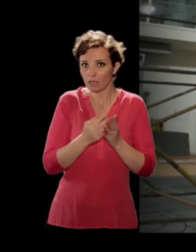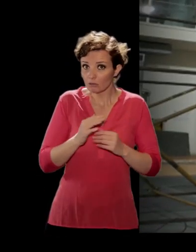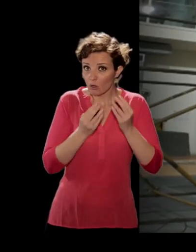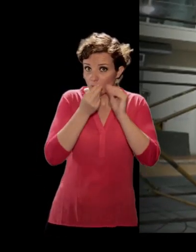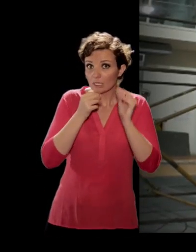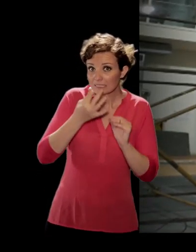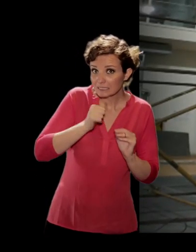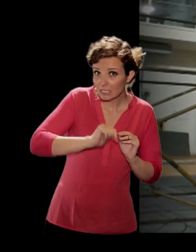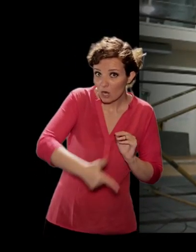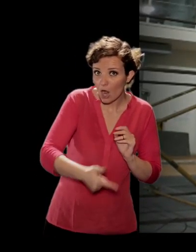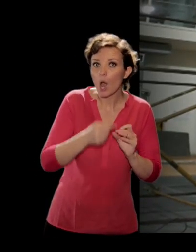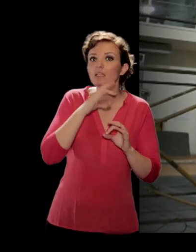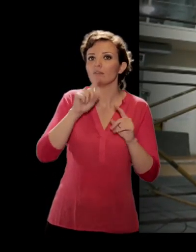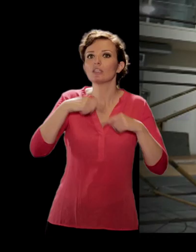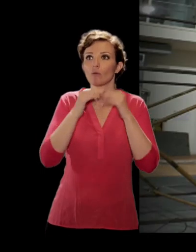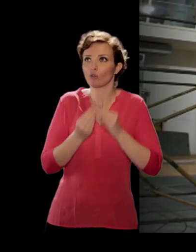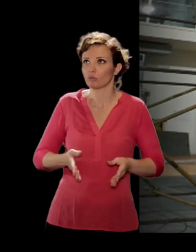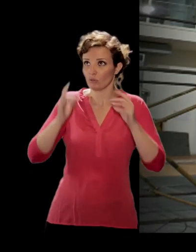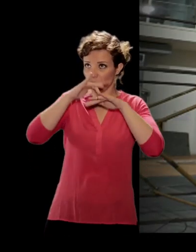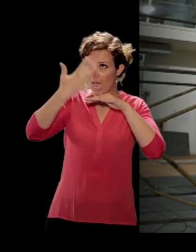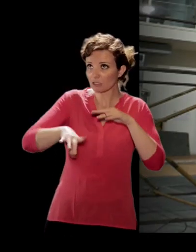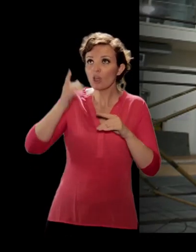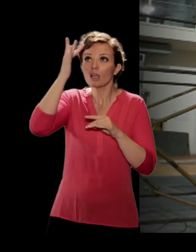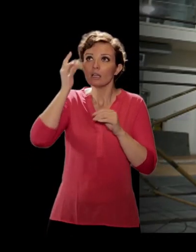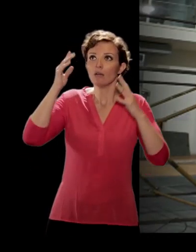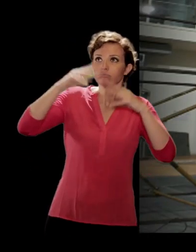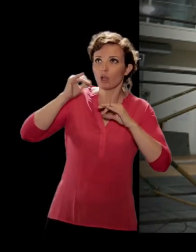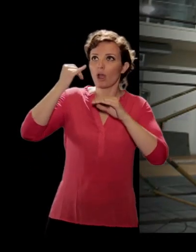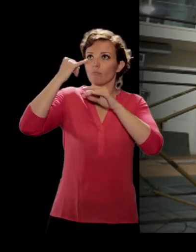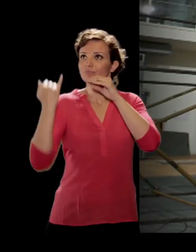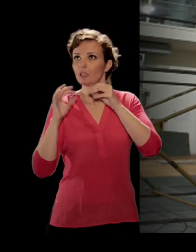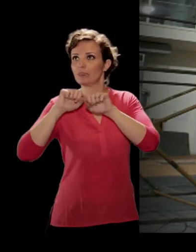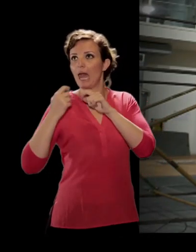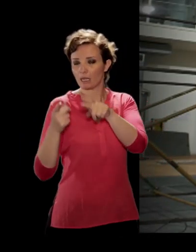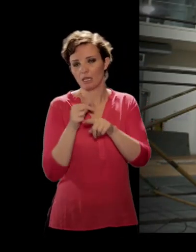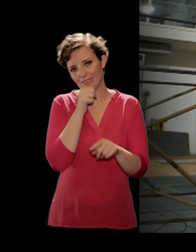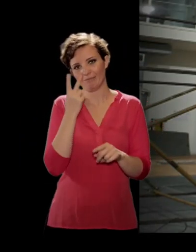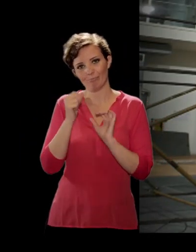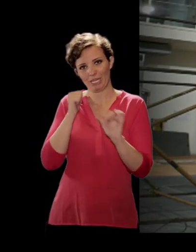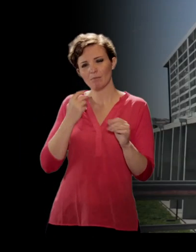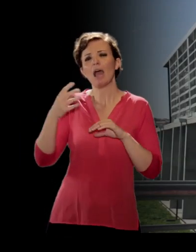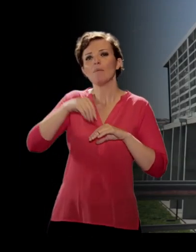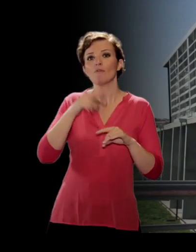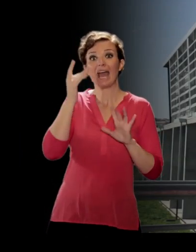e quindi la vulnerabilità delle nostre strutture. Infine, progettare i sistemi di mitigazione del rischio adeguati